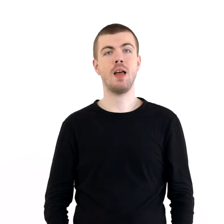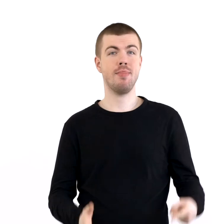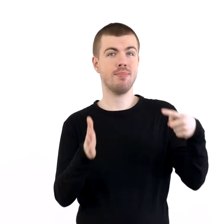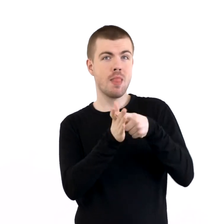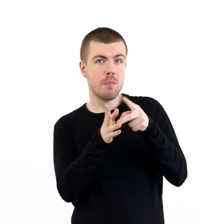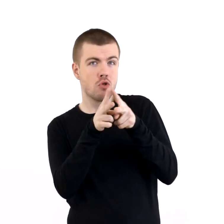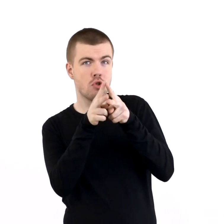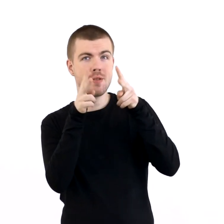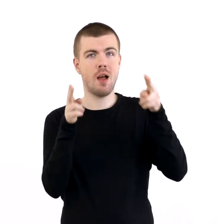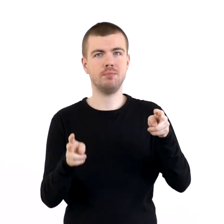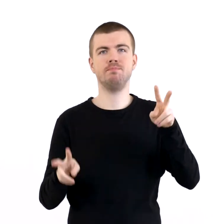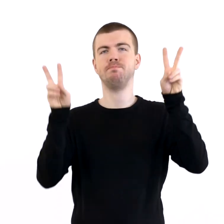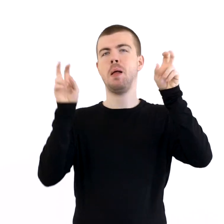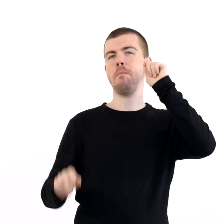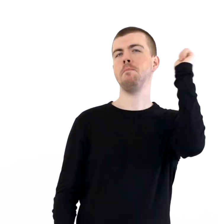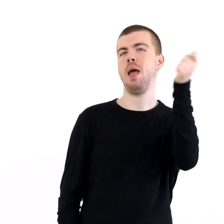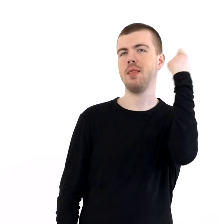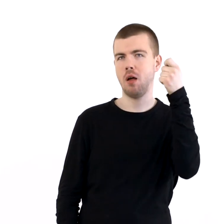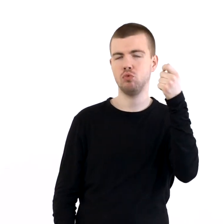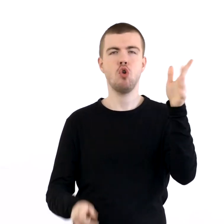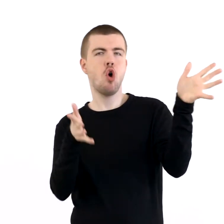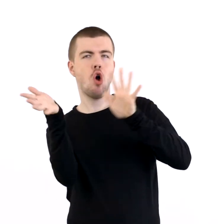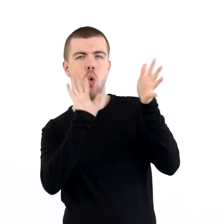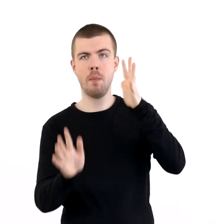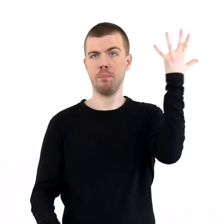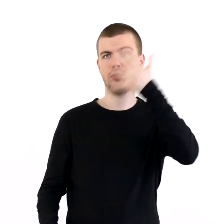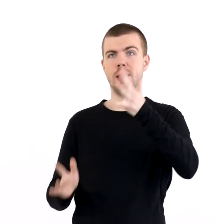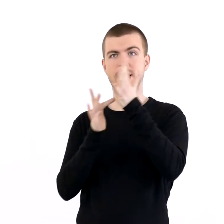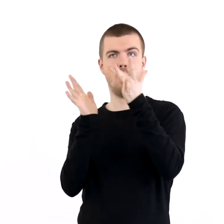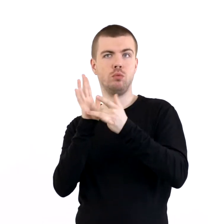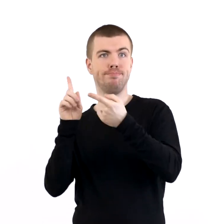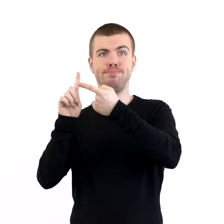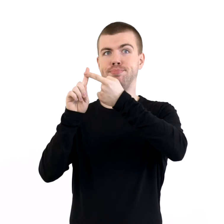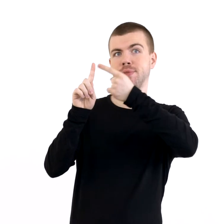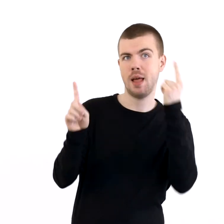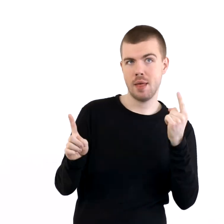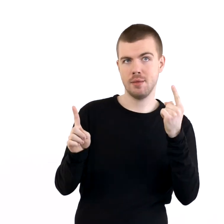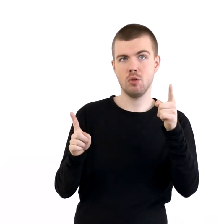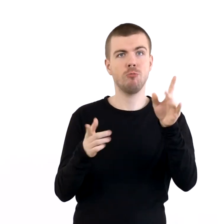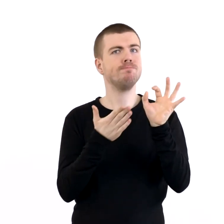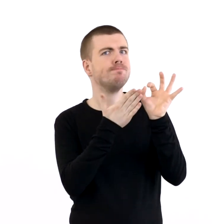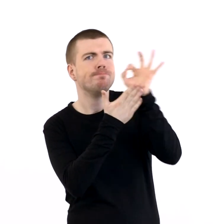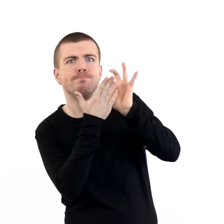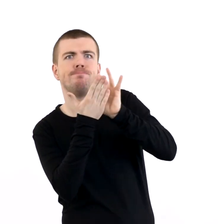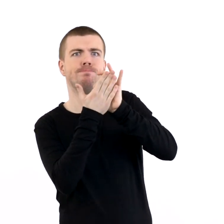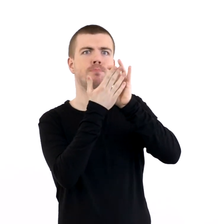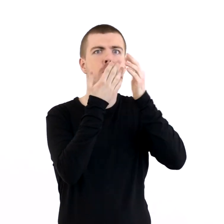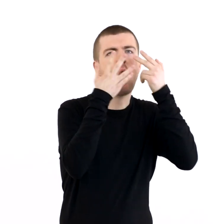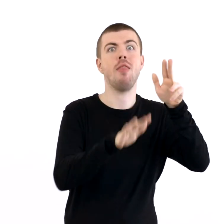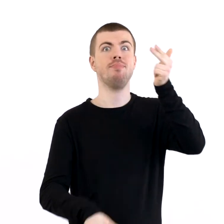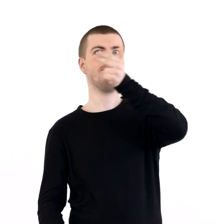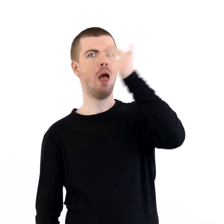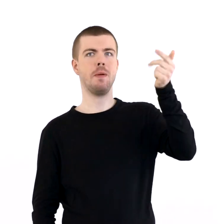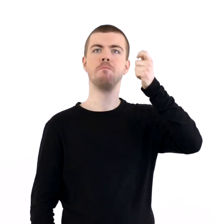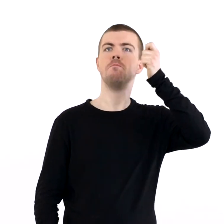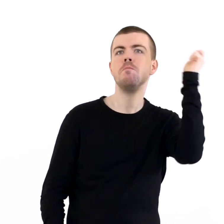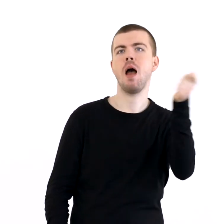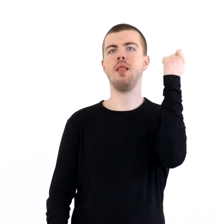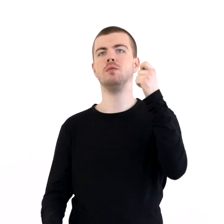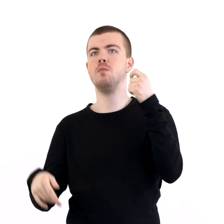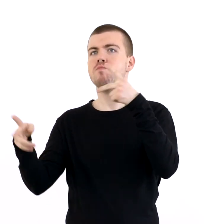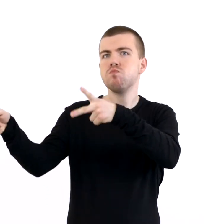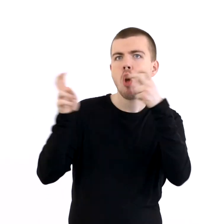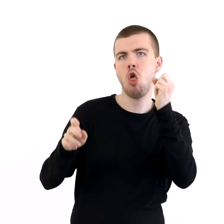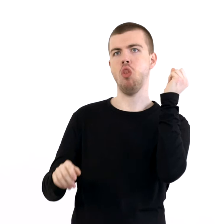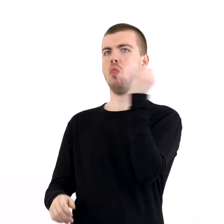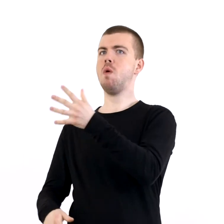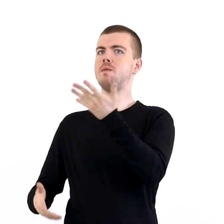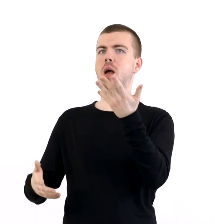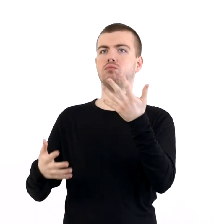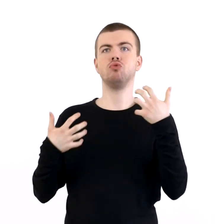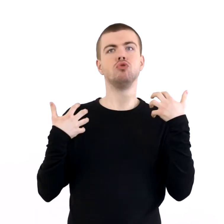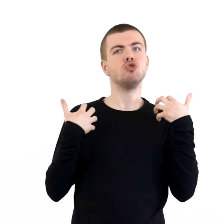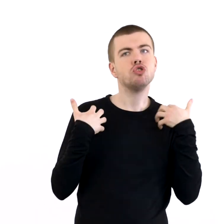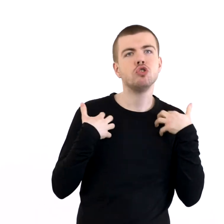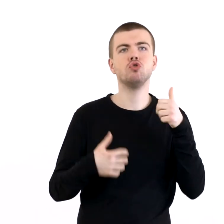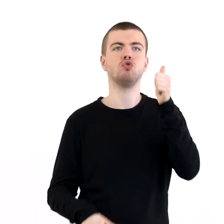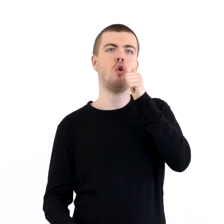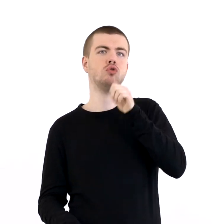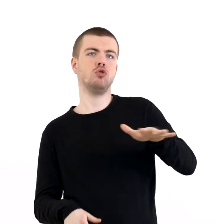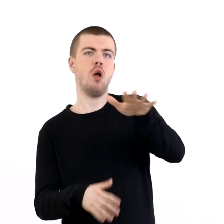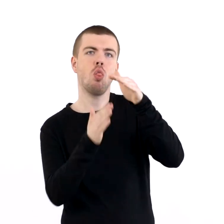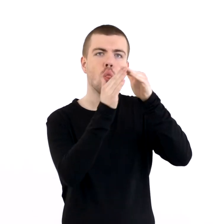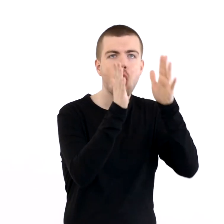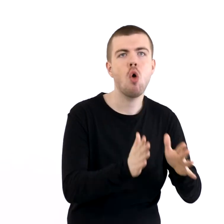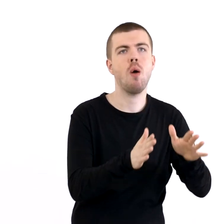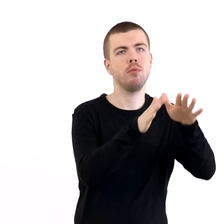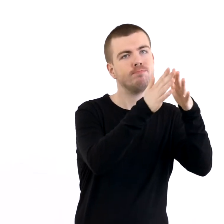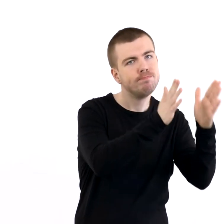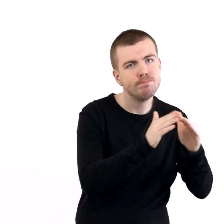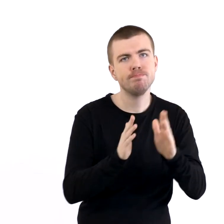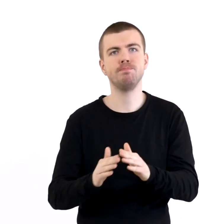Okres pasterski (ok. 5000 p.n.e.) pokazuje sceny pasterskie, polowania oraz sceny z życia codziennego obozowisk,